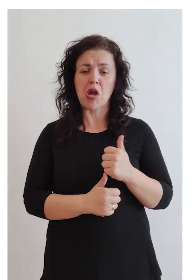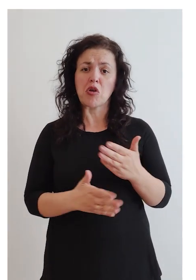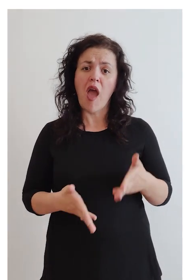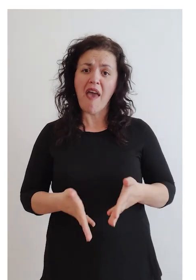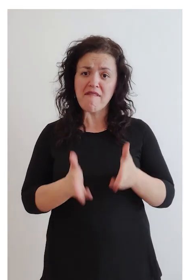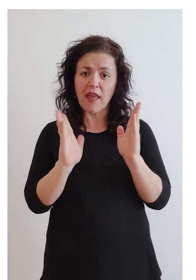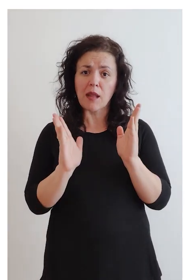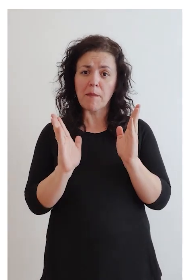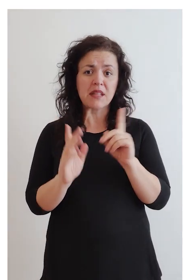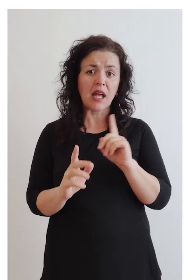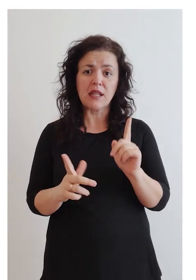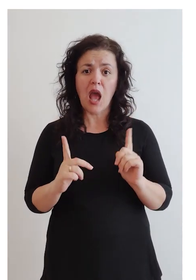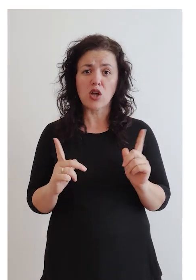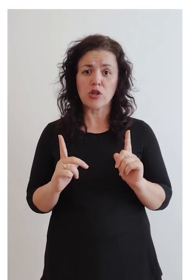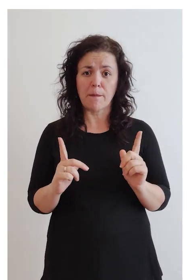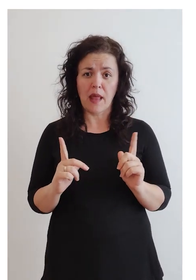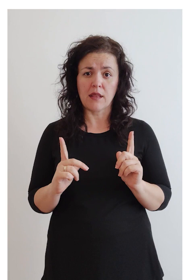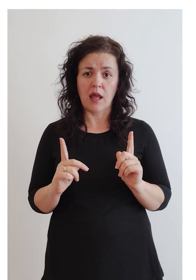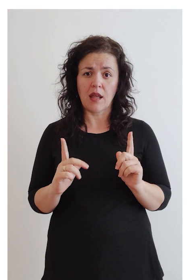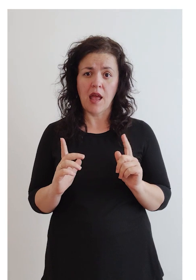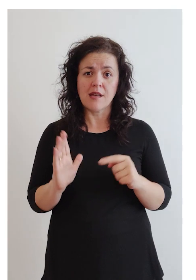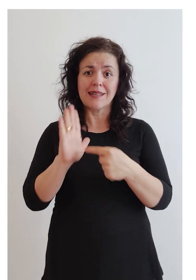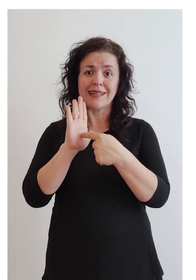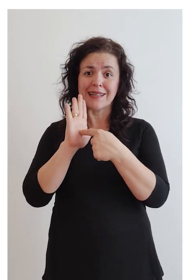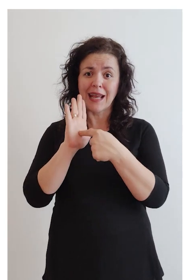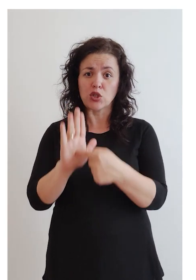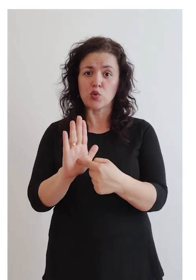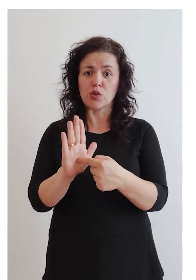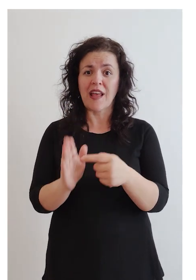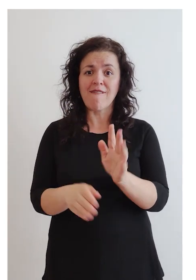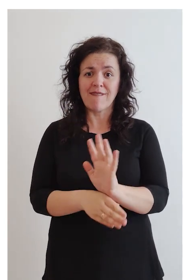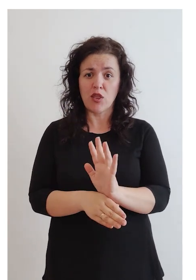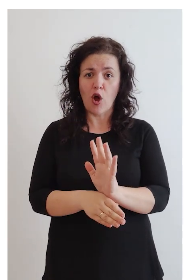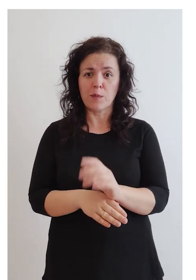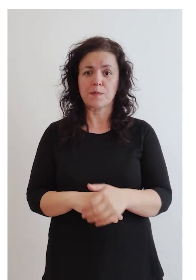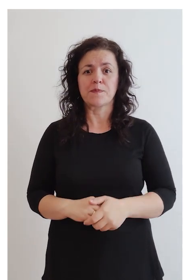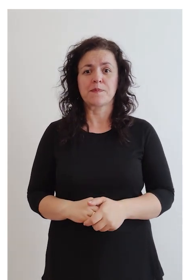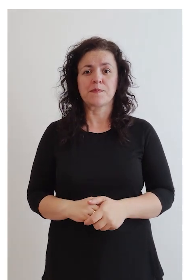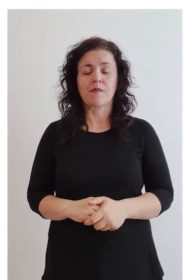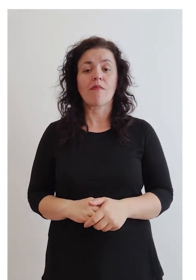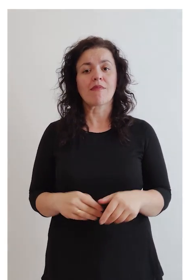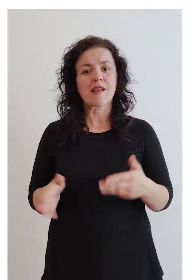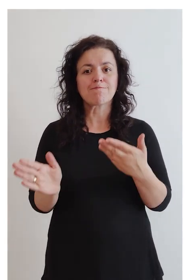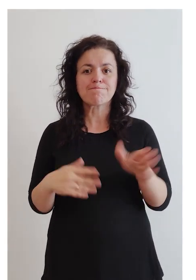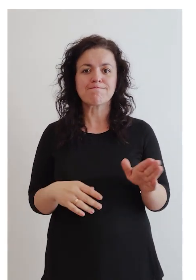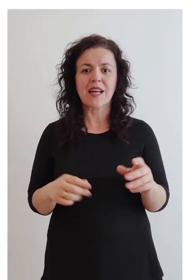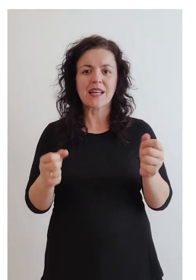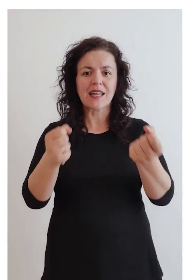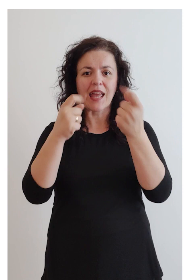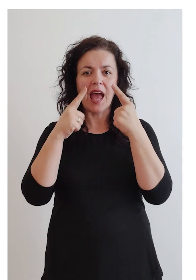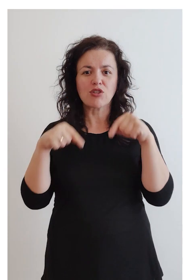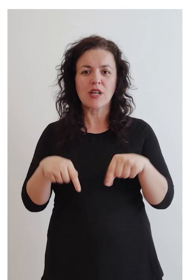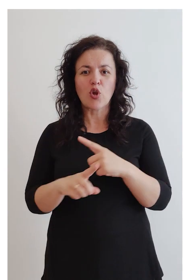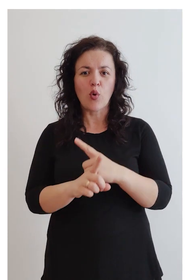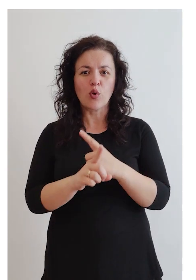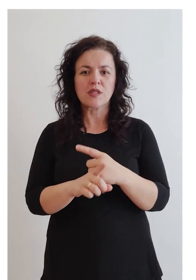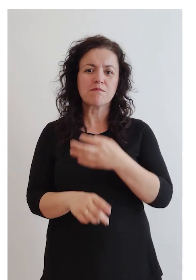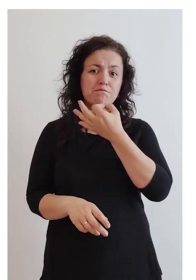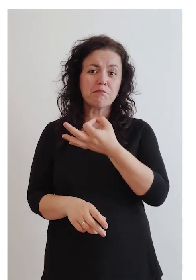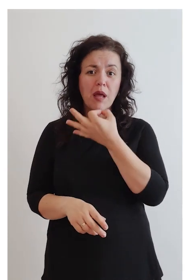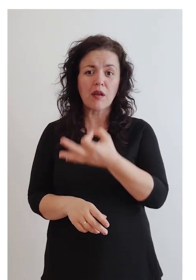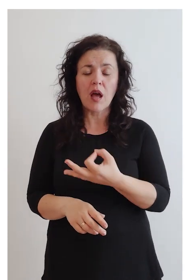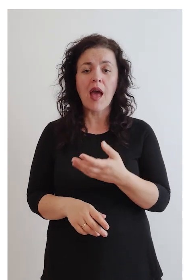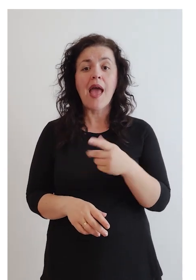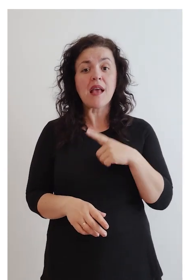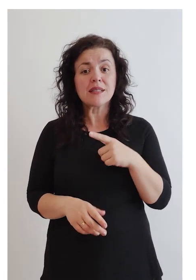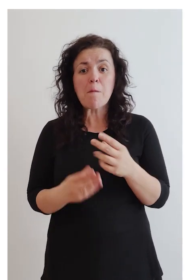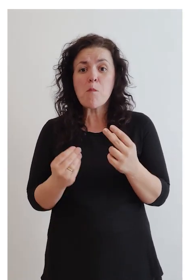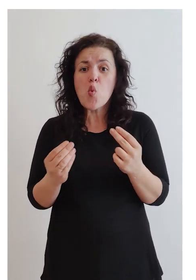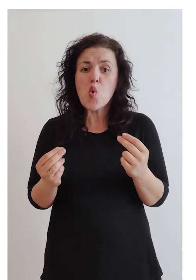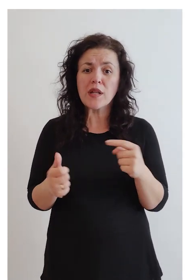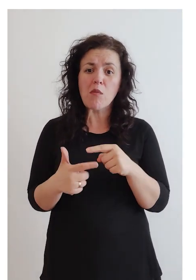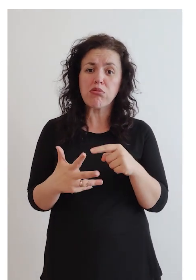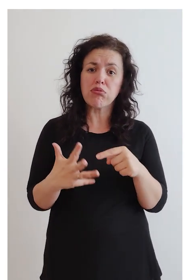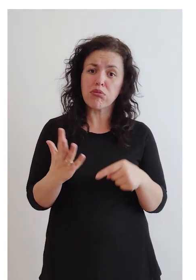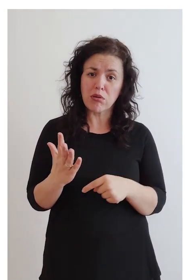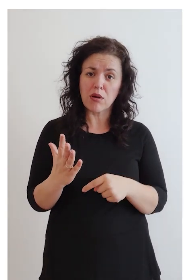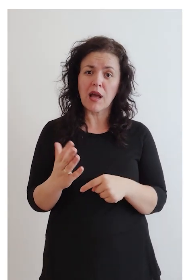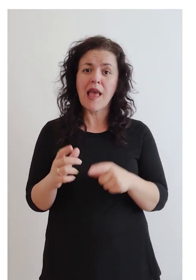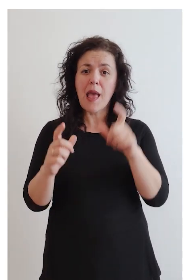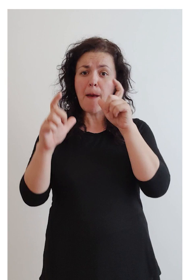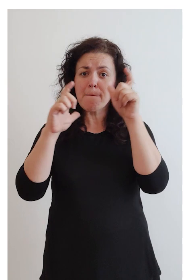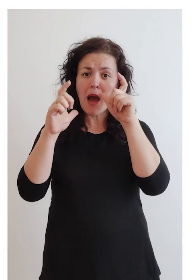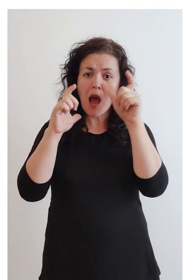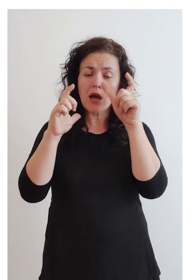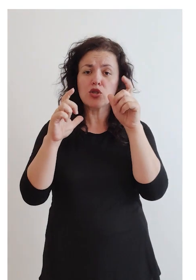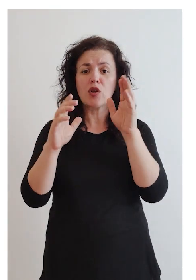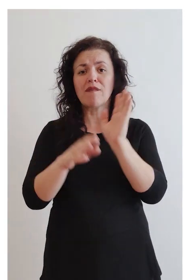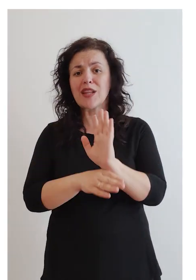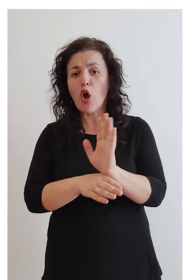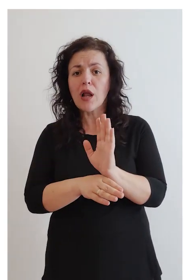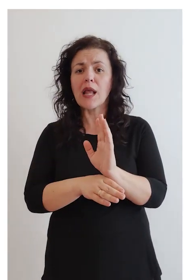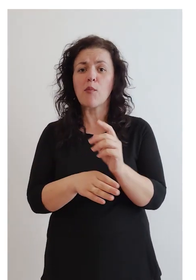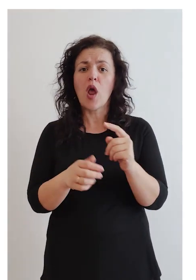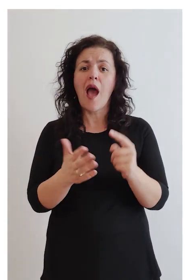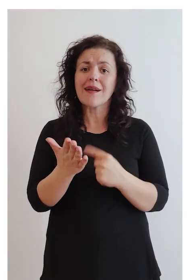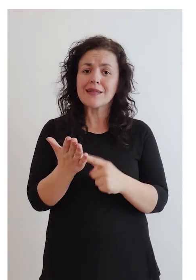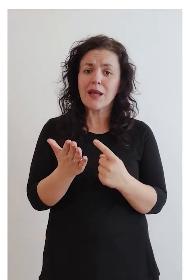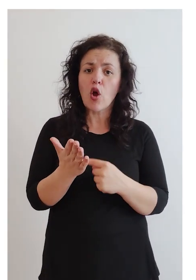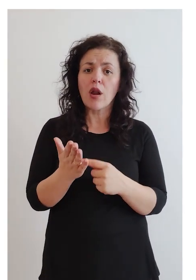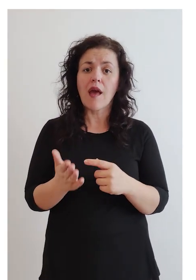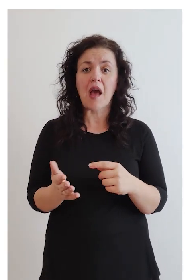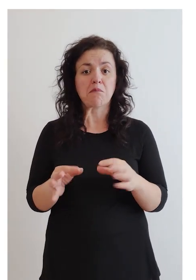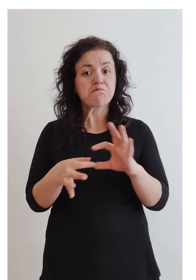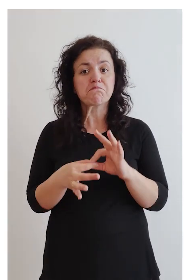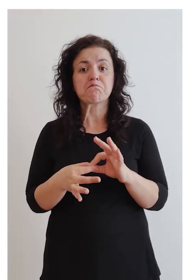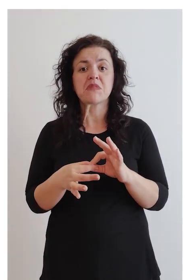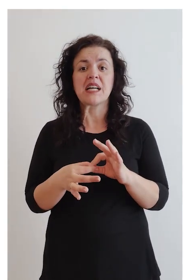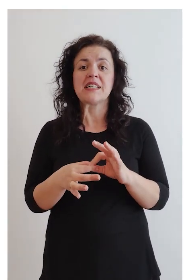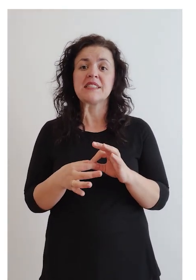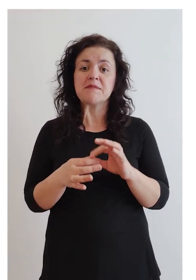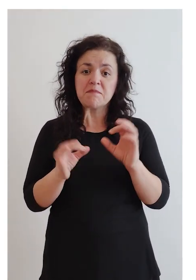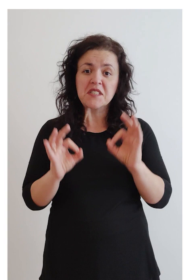Înainte de a încheia acest curs, trebuie menționat că există multe surse, imagini, videoclipuri și articole care se referă la securitatea și siguranța călătorilor, precum și la evenimente neașteptate